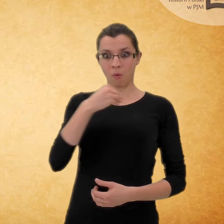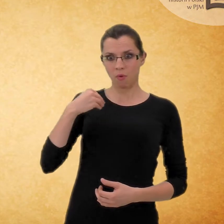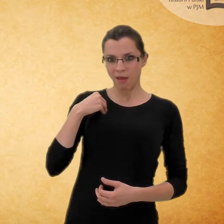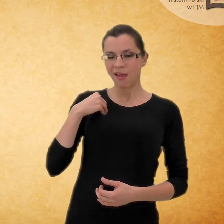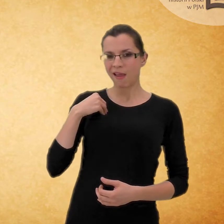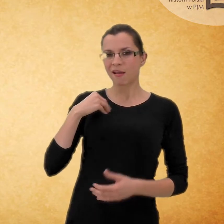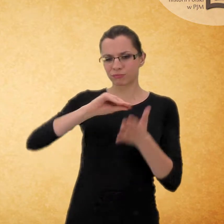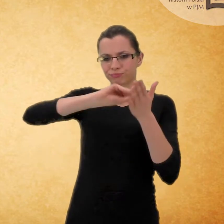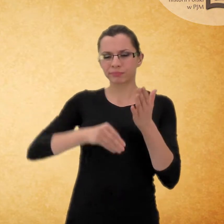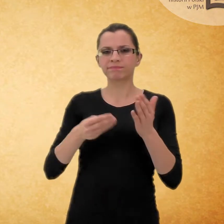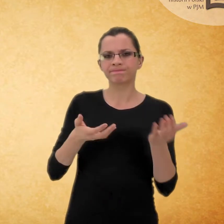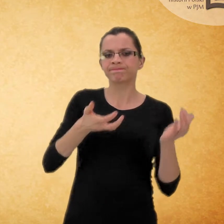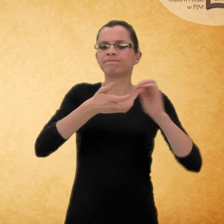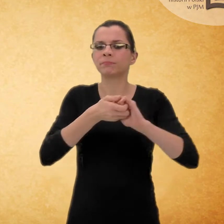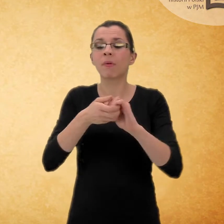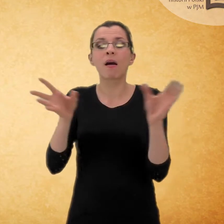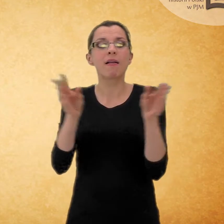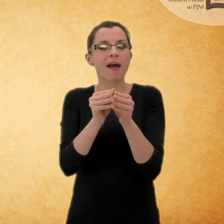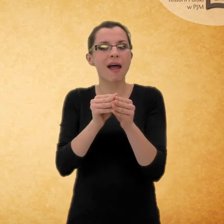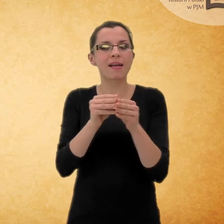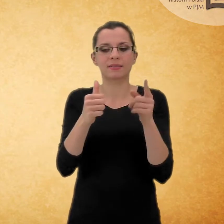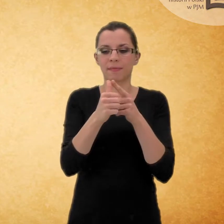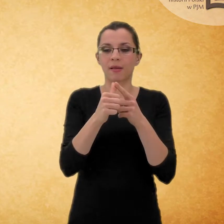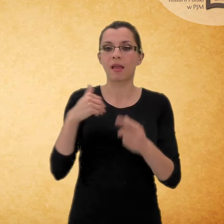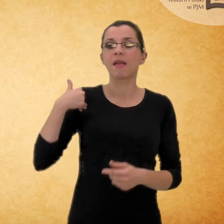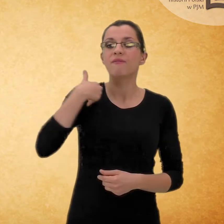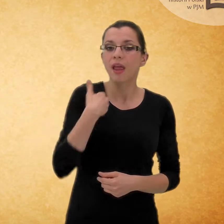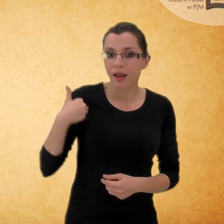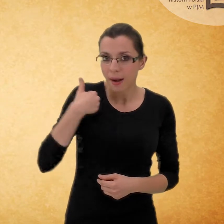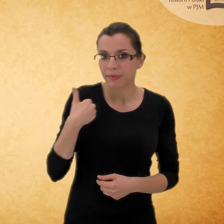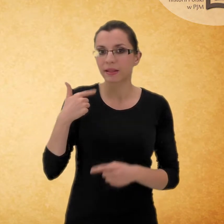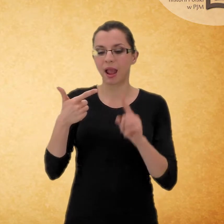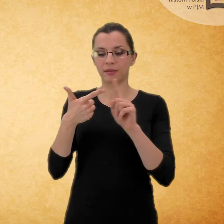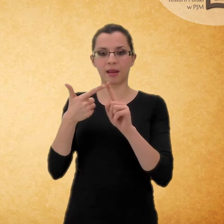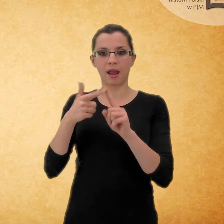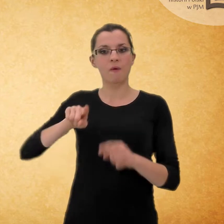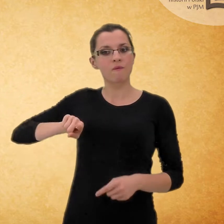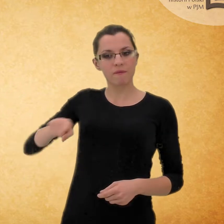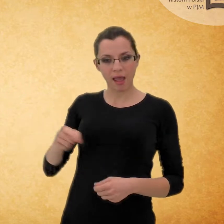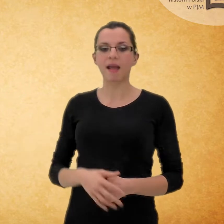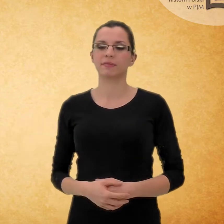Polska zawarła sojusz z Wielką Brytanią i Francją.